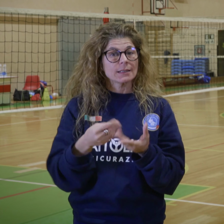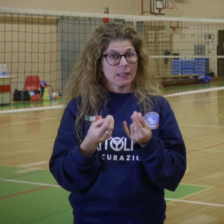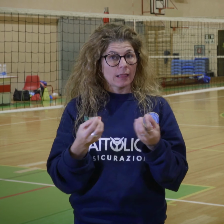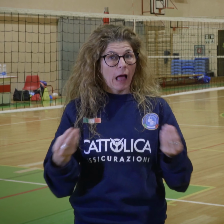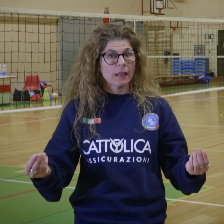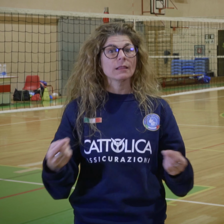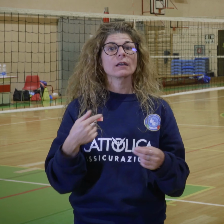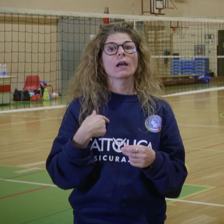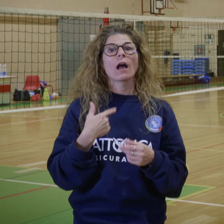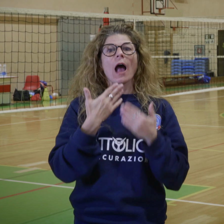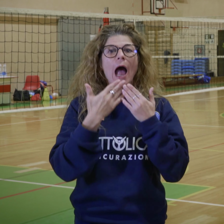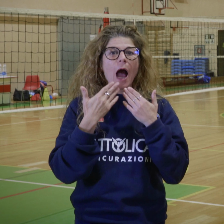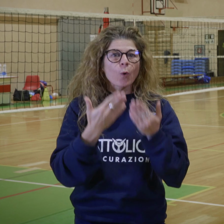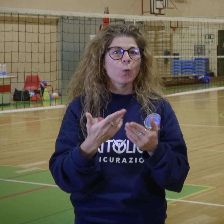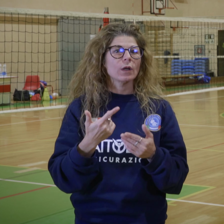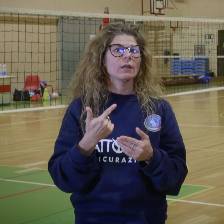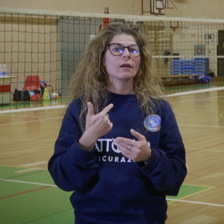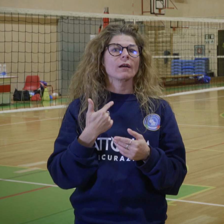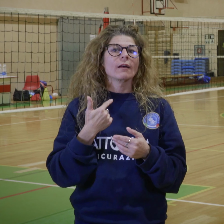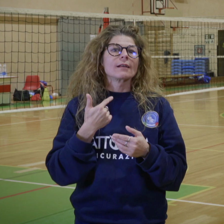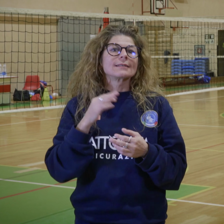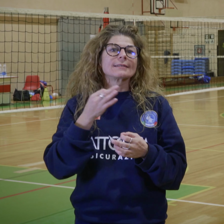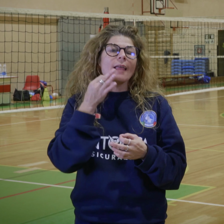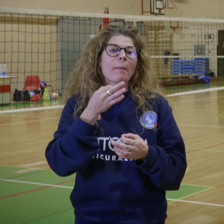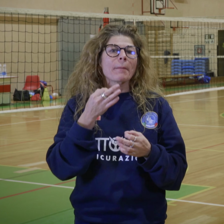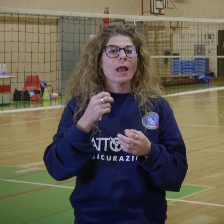quello di raccoglierne sempre un numero maggiore per dare linfa a questo